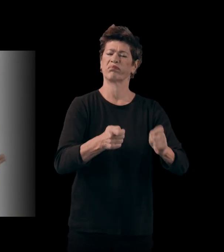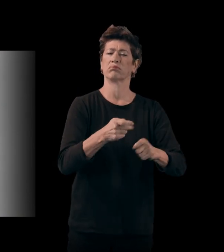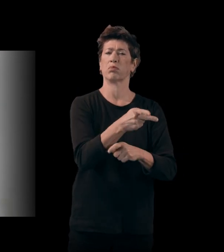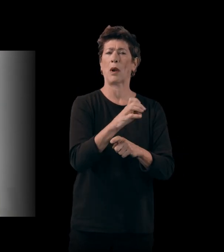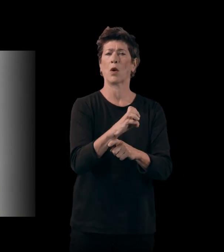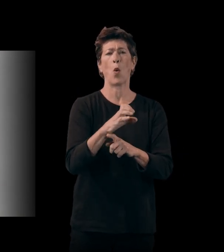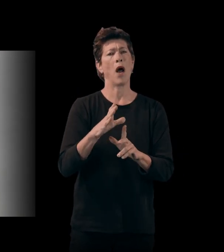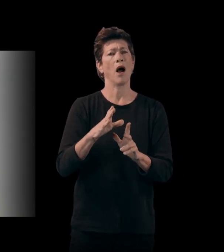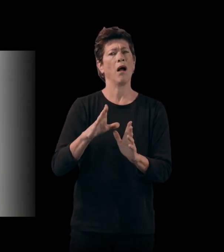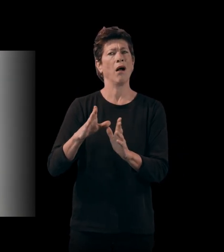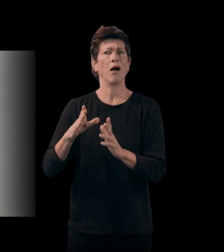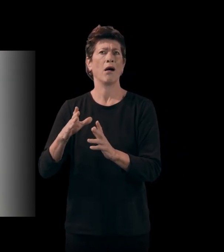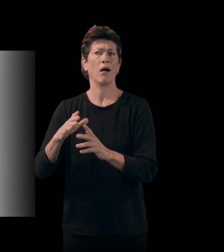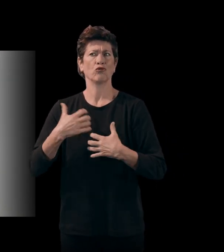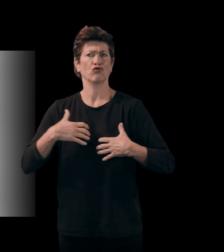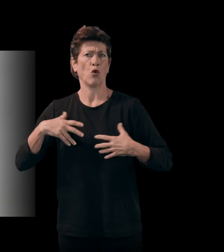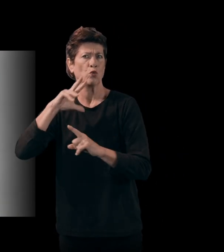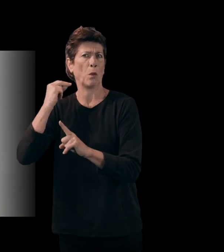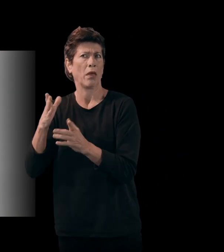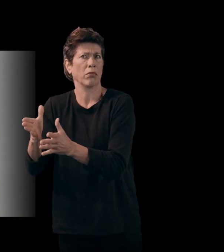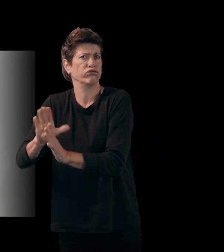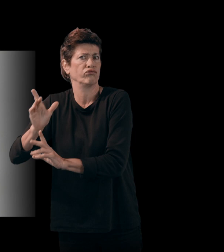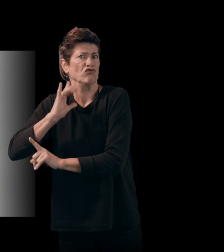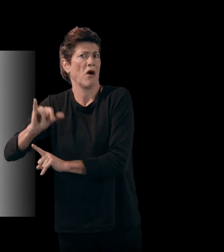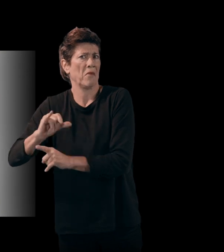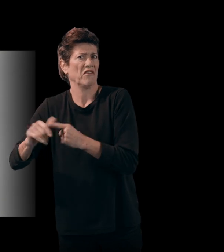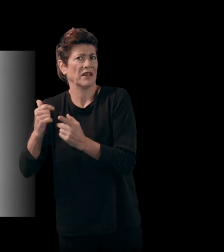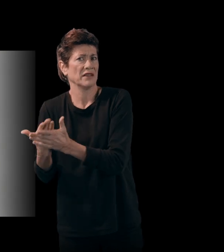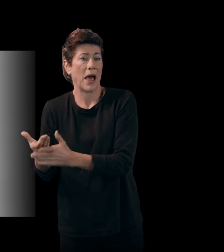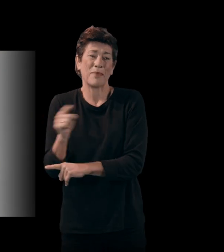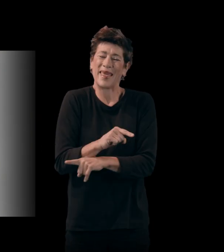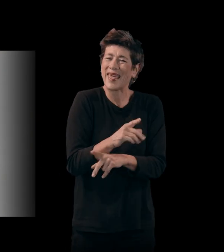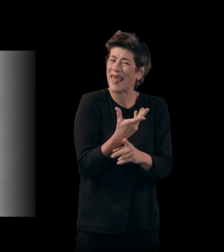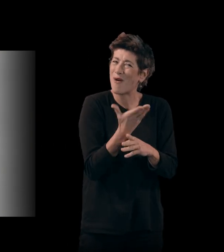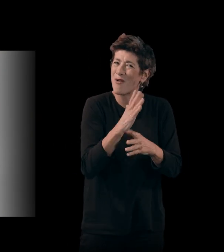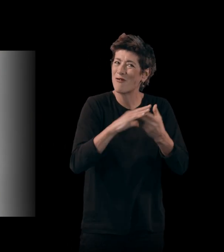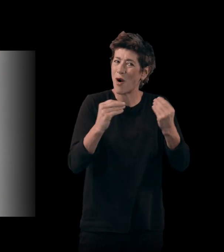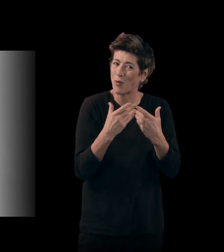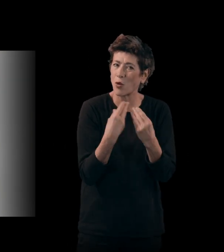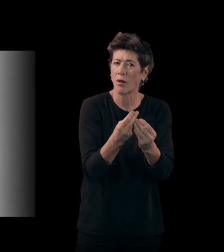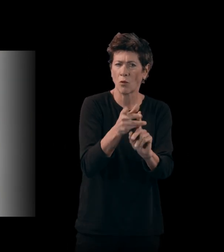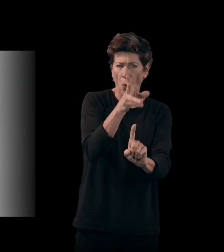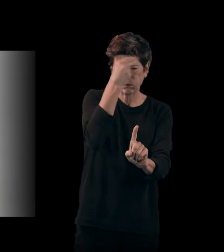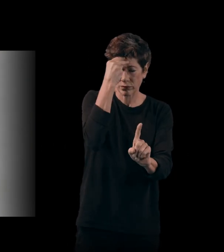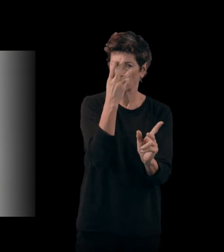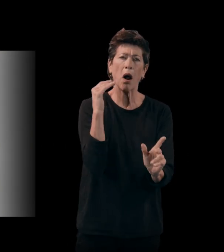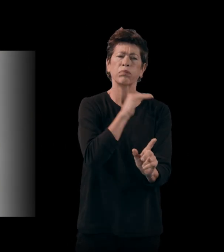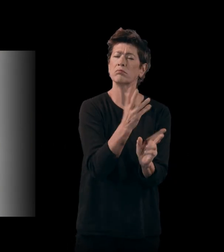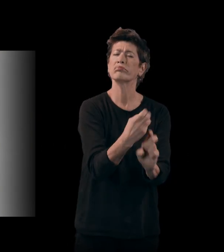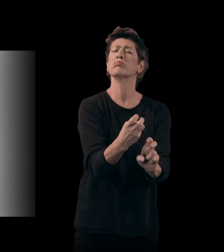Ce serait une faute, on va dire, dans la discipline, mais différemment, de faire comprendre les choses différemment par un